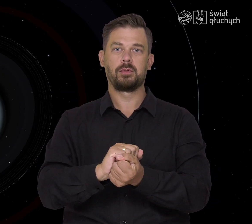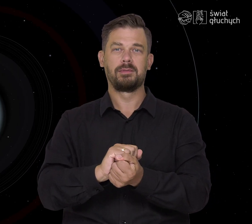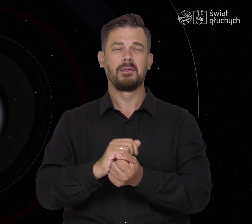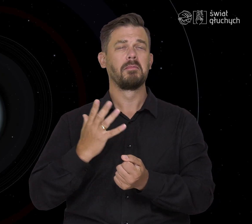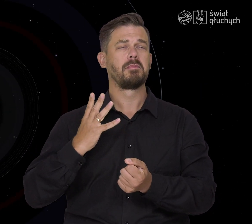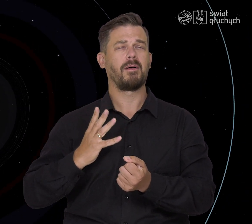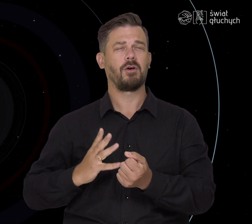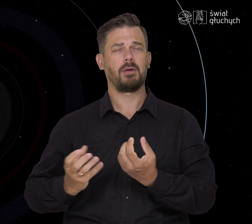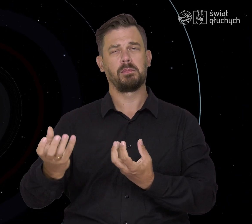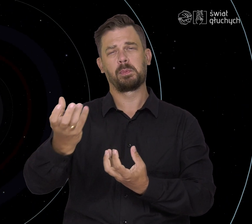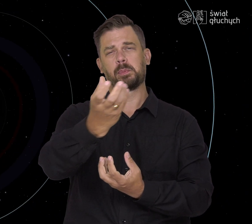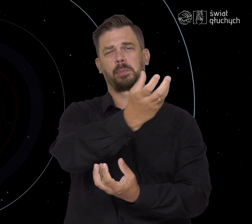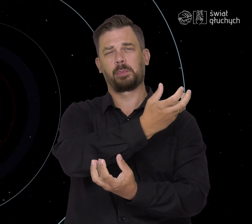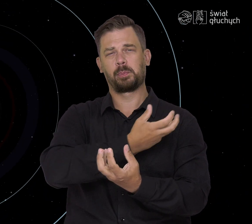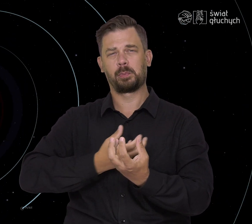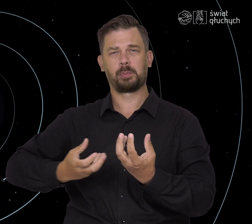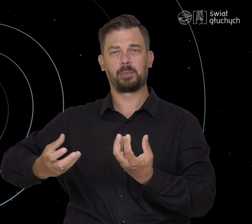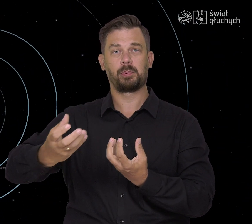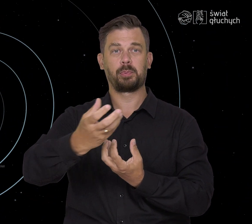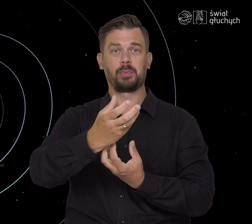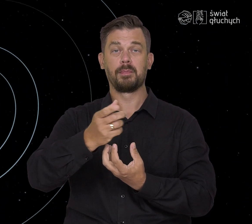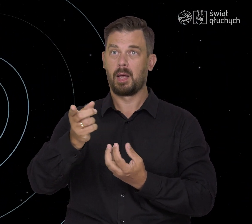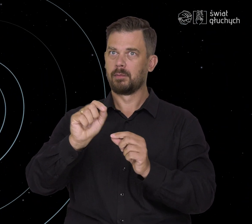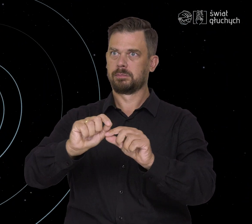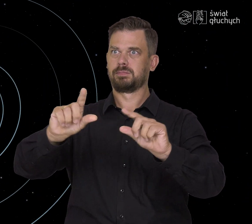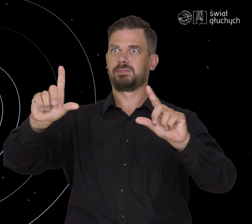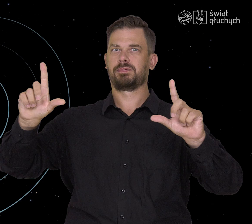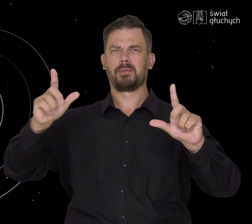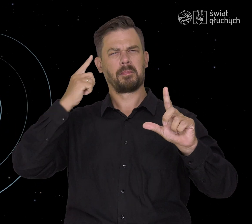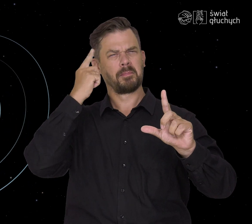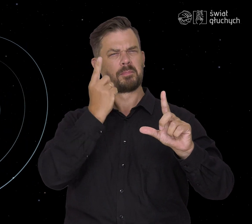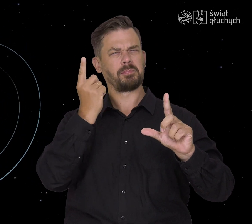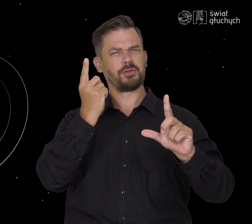który leniwie kręci się na boku. Zostawię Was na sam koniec z takim oto przemyśleniem.